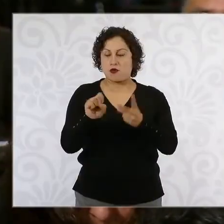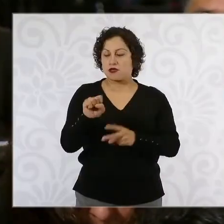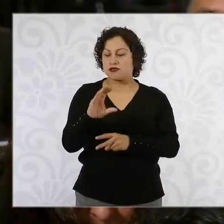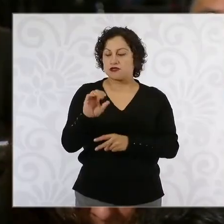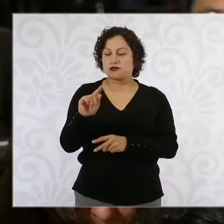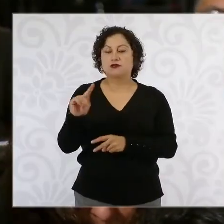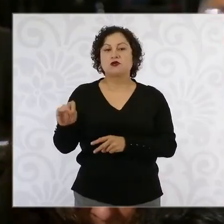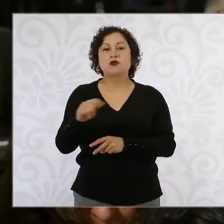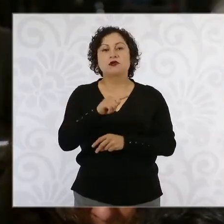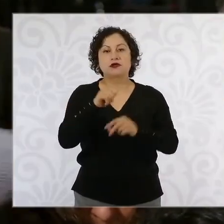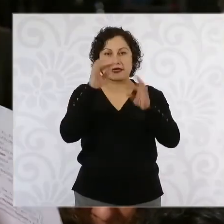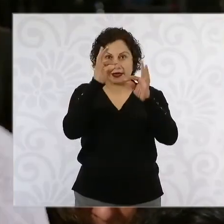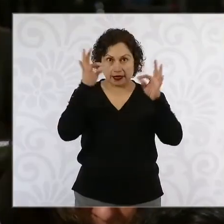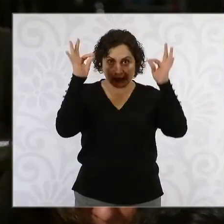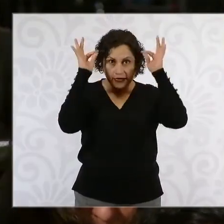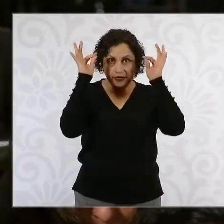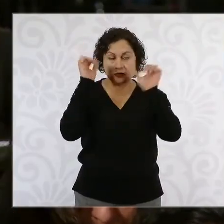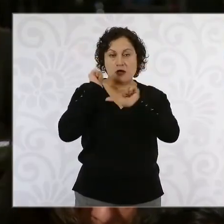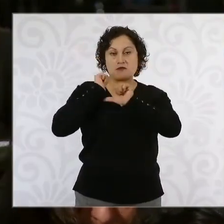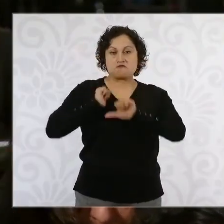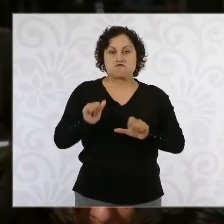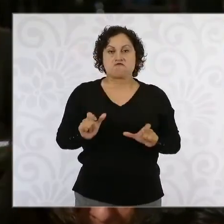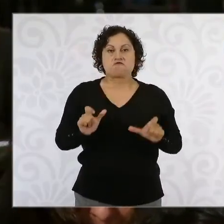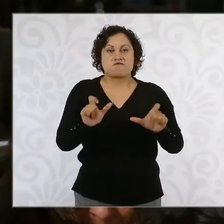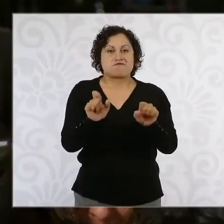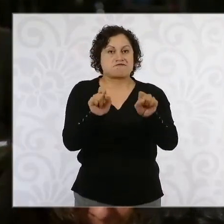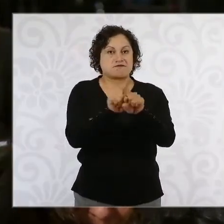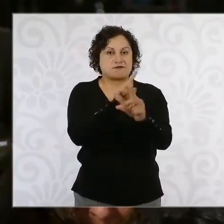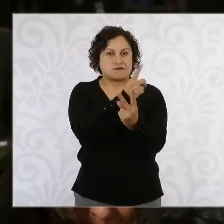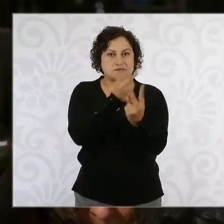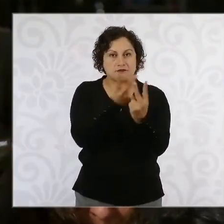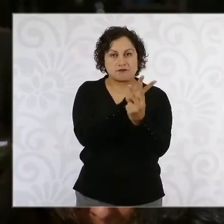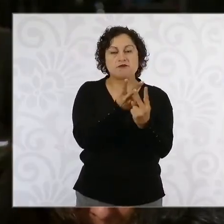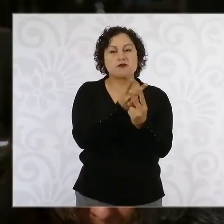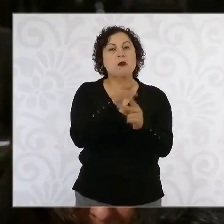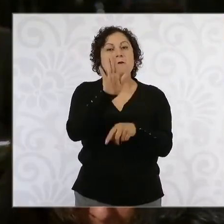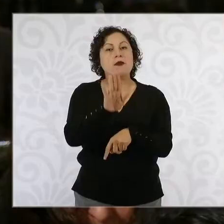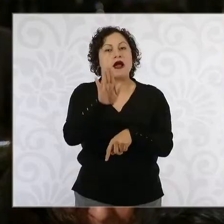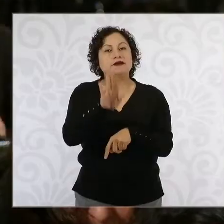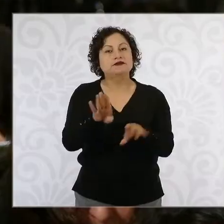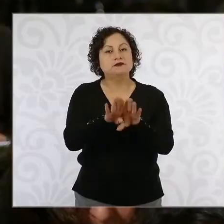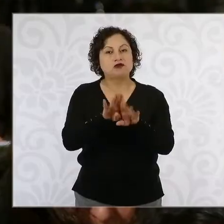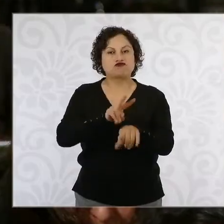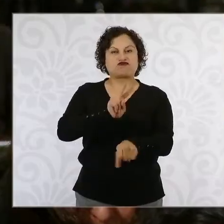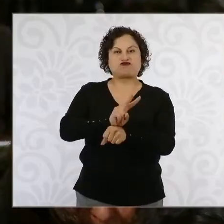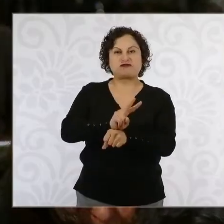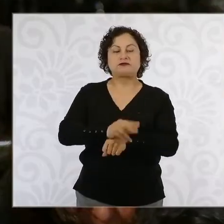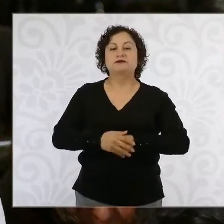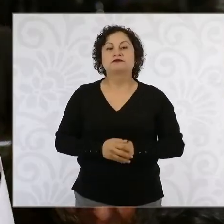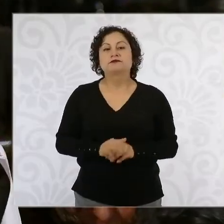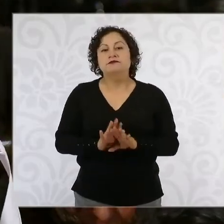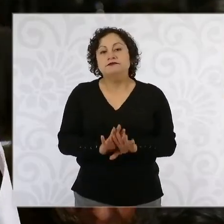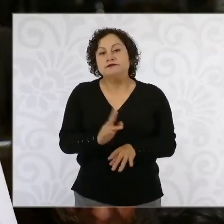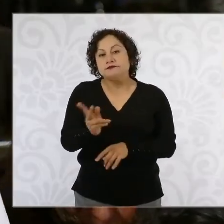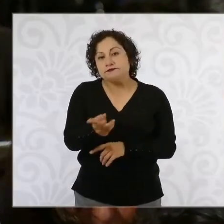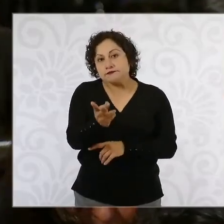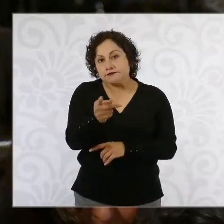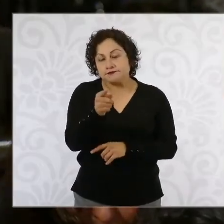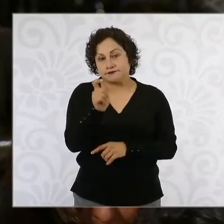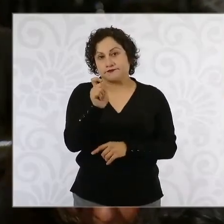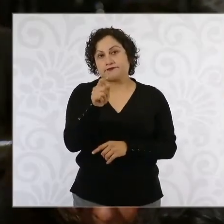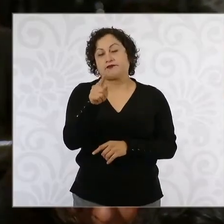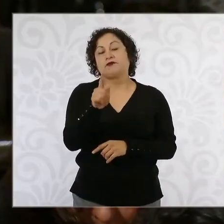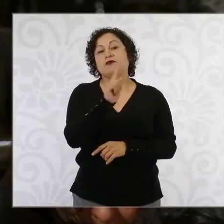y protección en su cuenta de X el futuro sar fronterizo th aseguró que la ciudad de Chicago